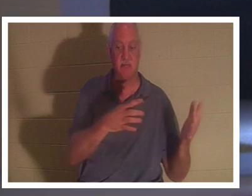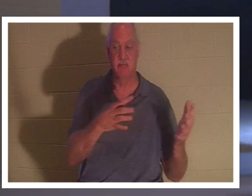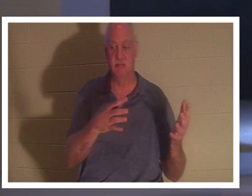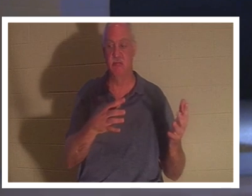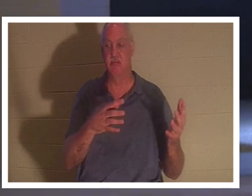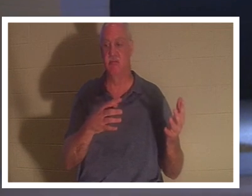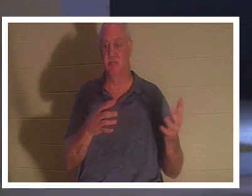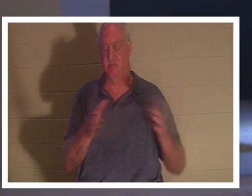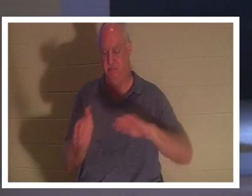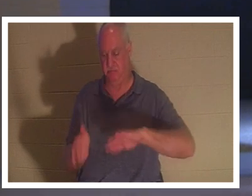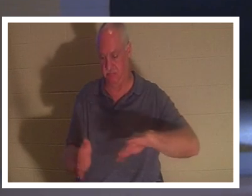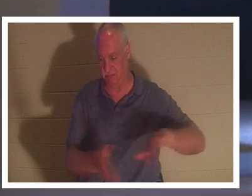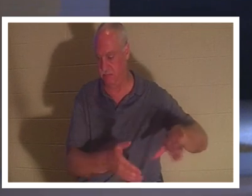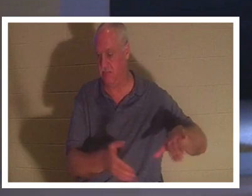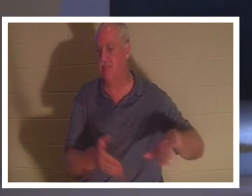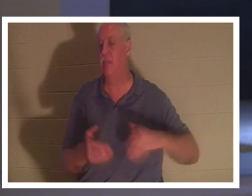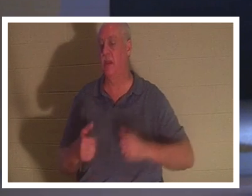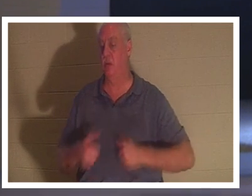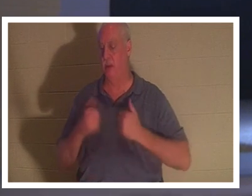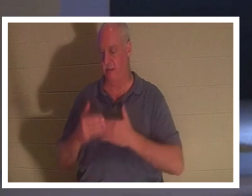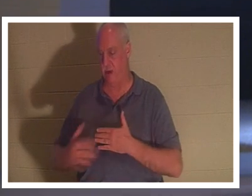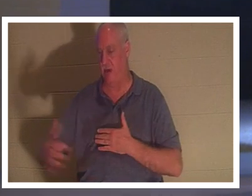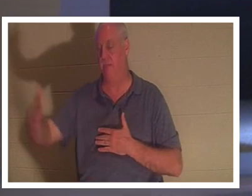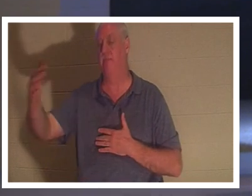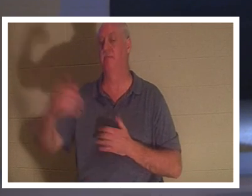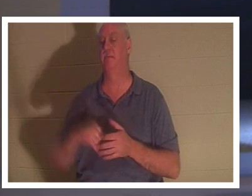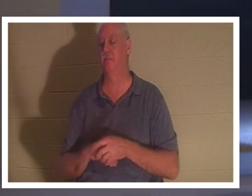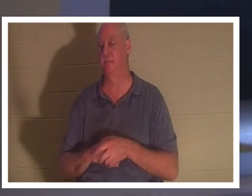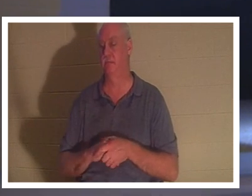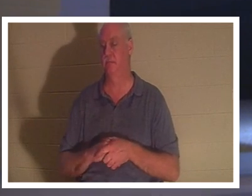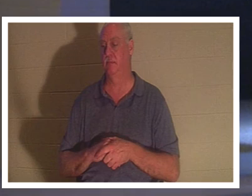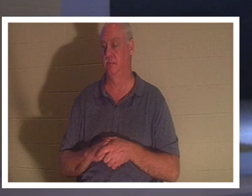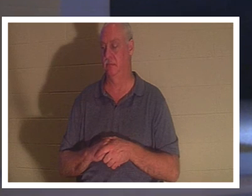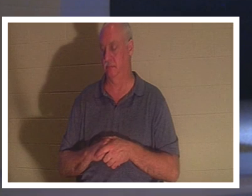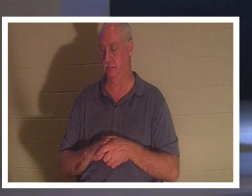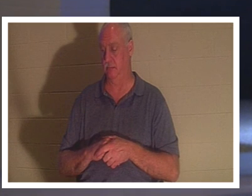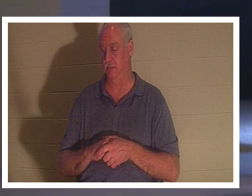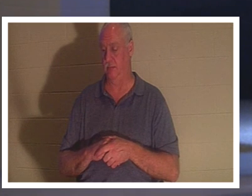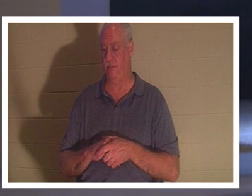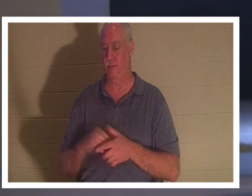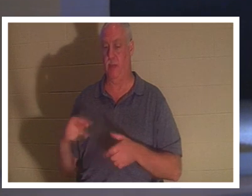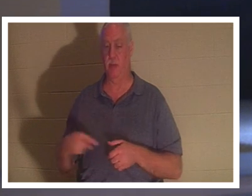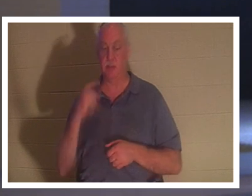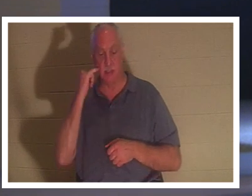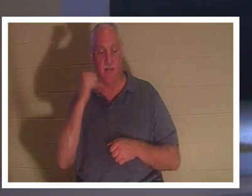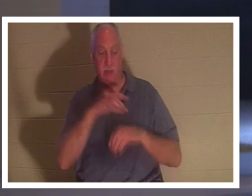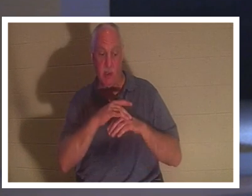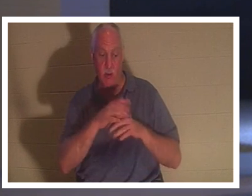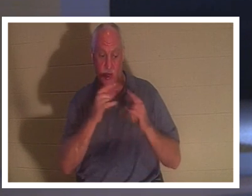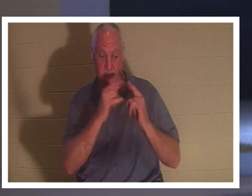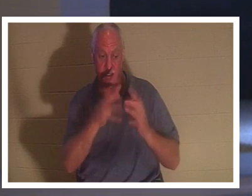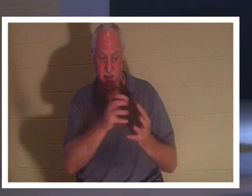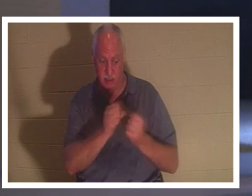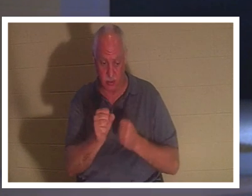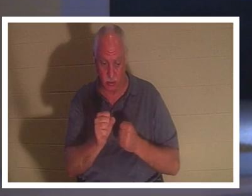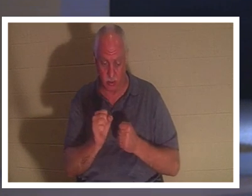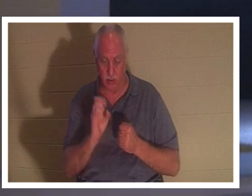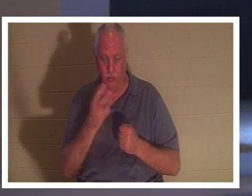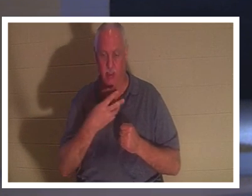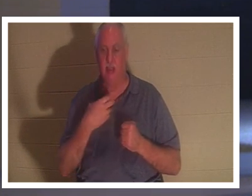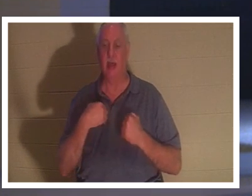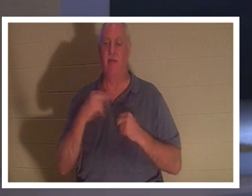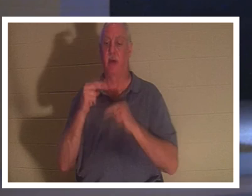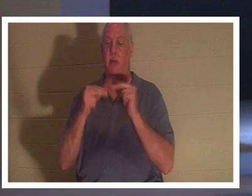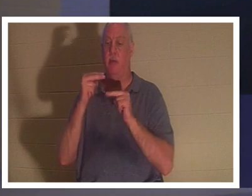先へ進みます。 「たとえ私たちが住んでいるこの地上の天幕が破壊されても、私たちには神からの建物が与えられます。」と彼は言います。